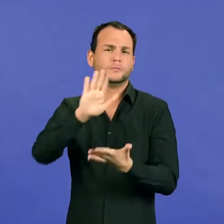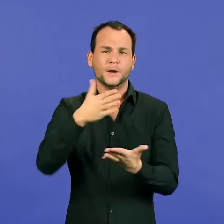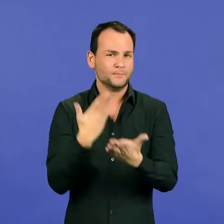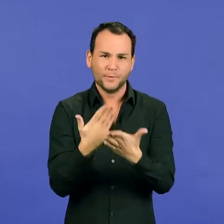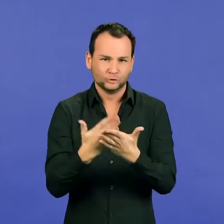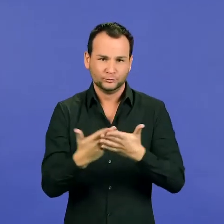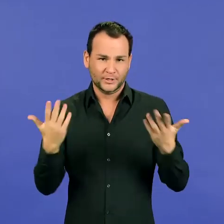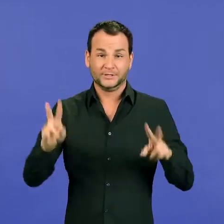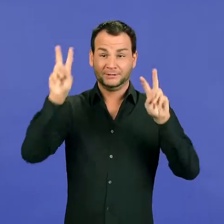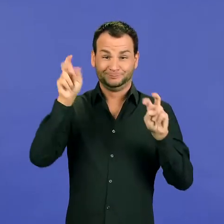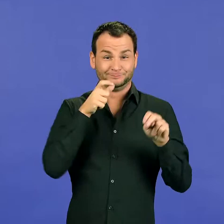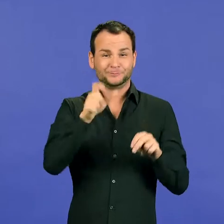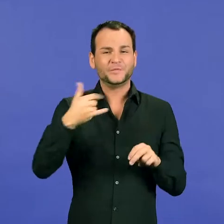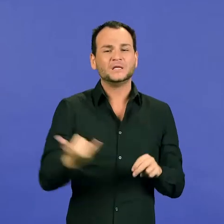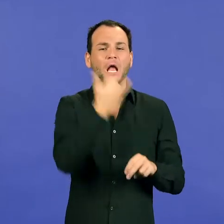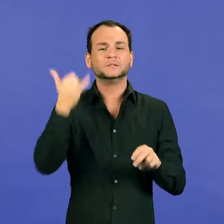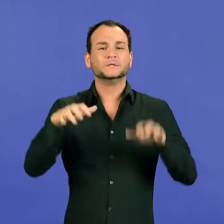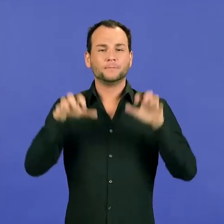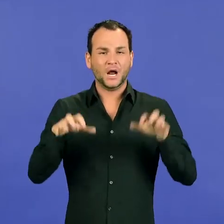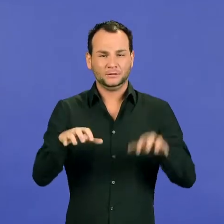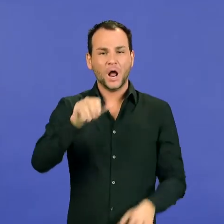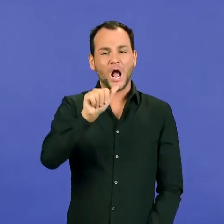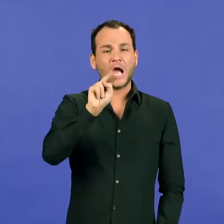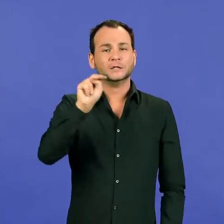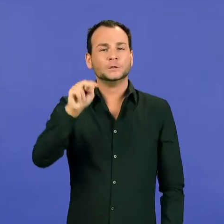gibt es im Museum viele Veranstaltungen